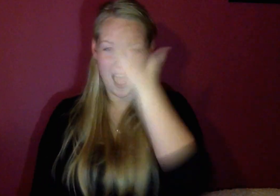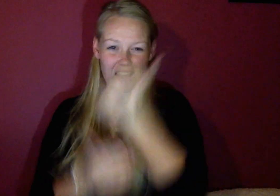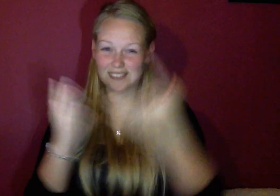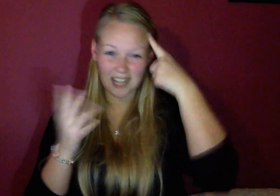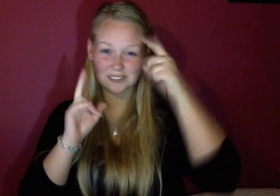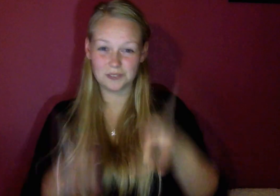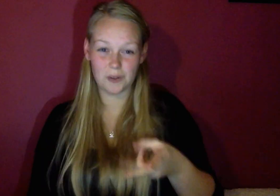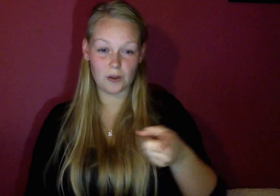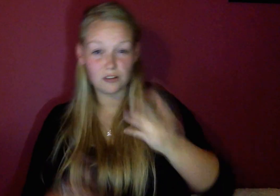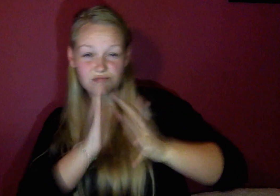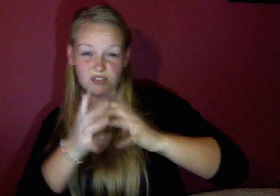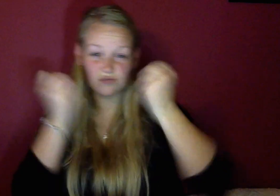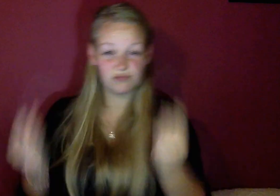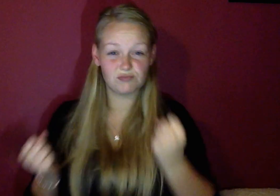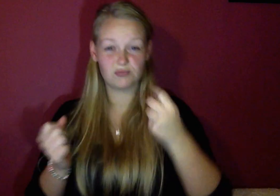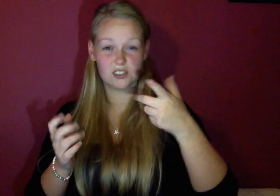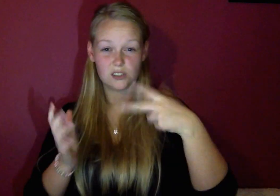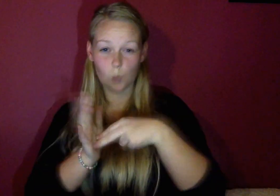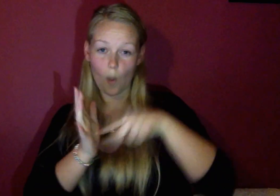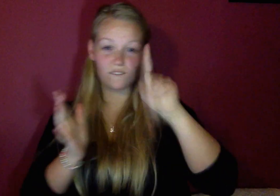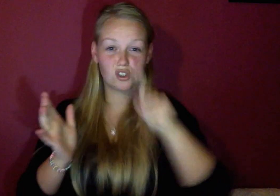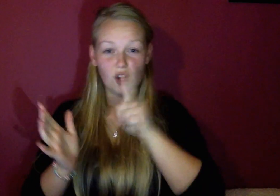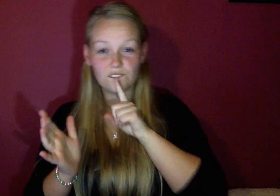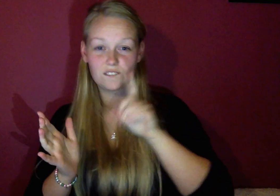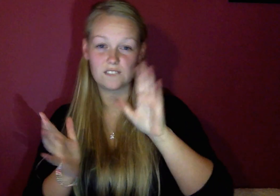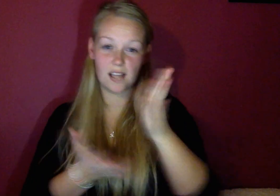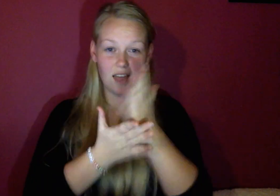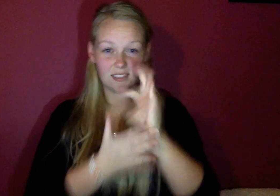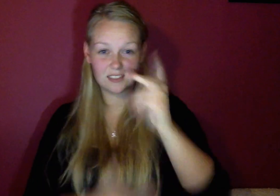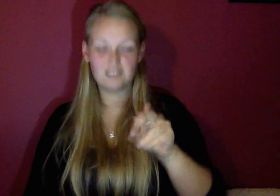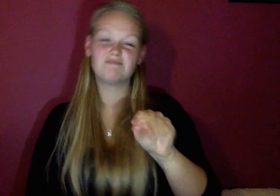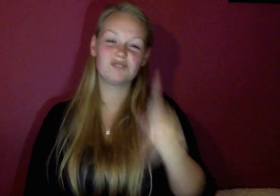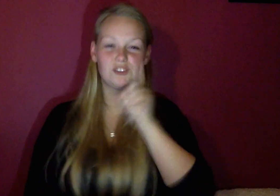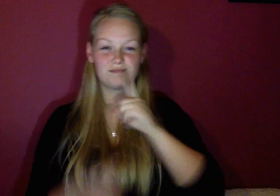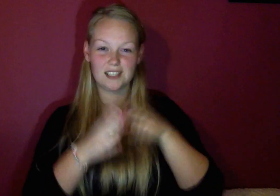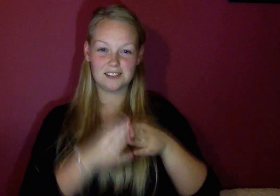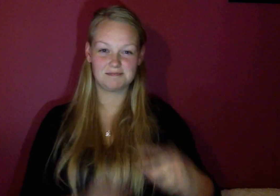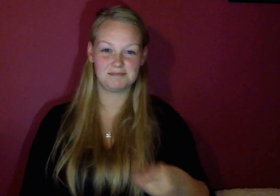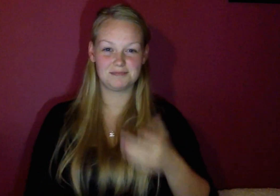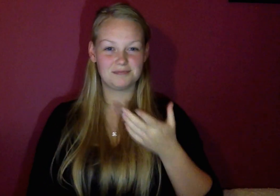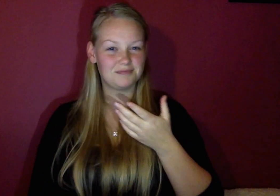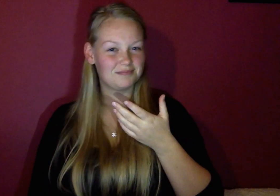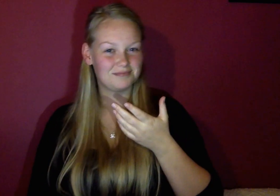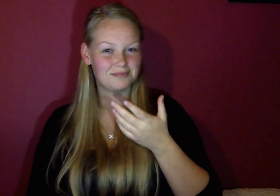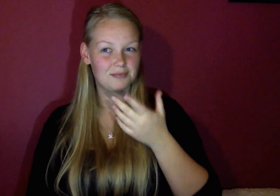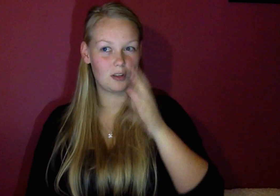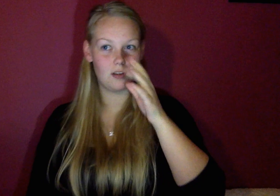Nej, de kan inte tänka så. Om det är någon som är stark av sig själv och står upp för dövas rättigheter, så ja den per automatik kommer från en döv familj.